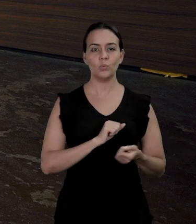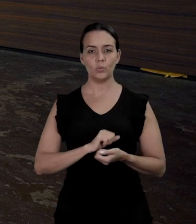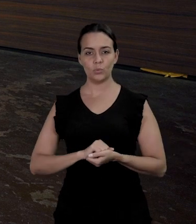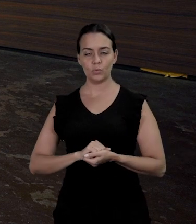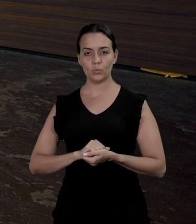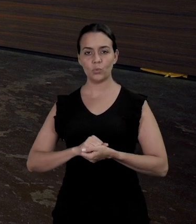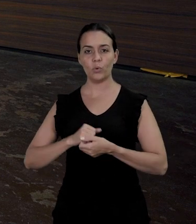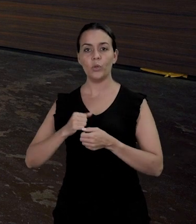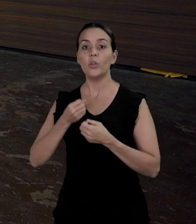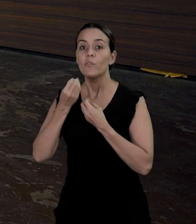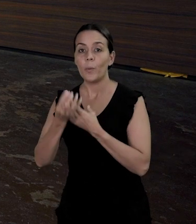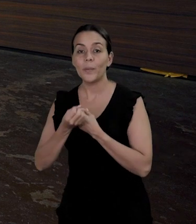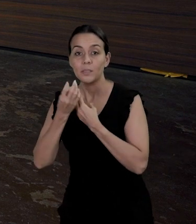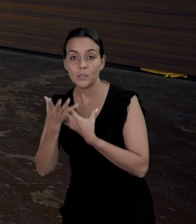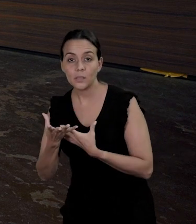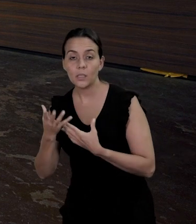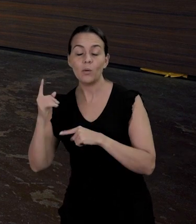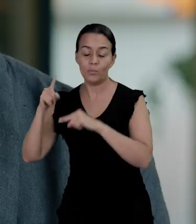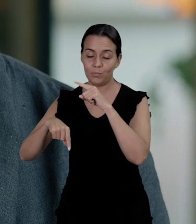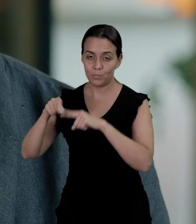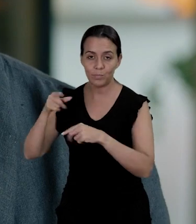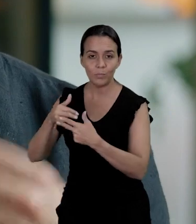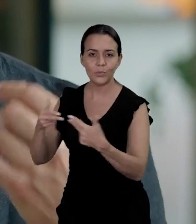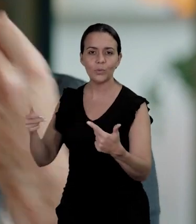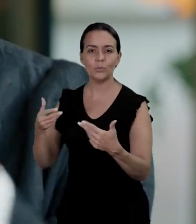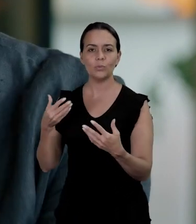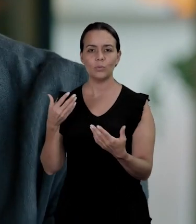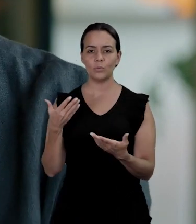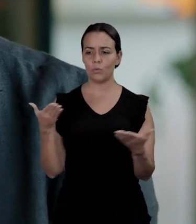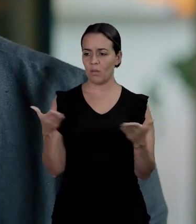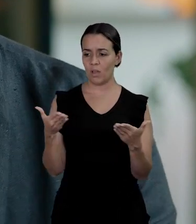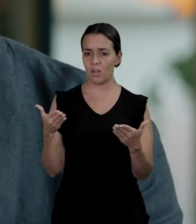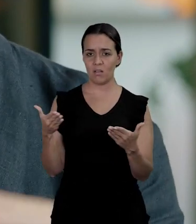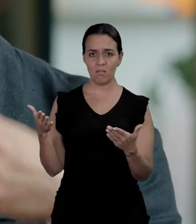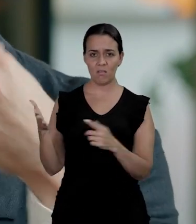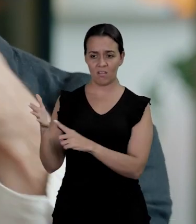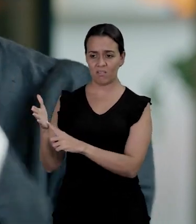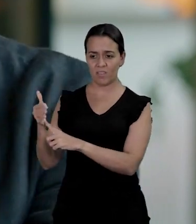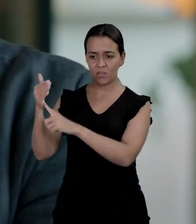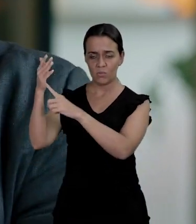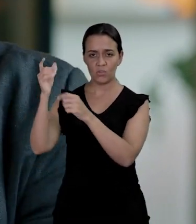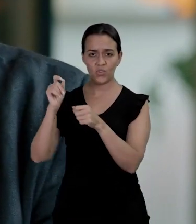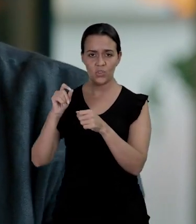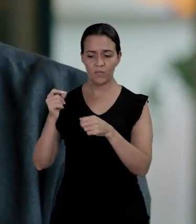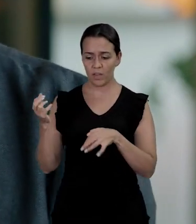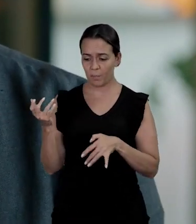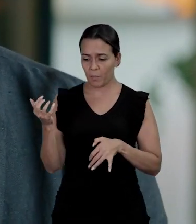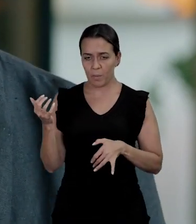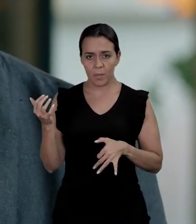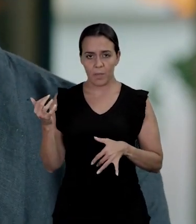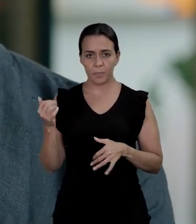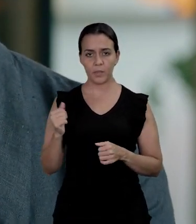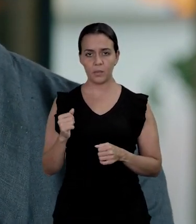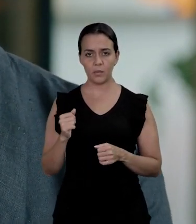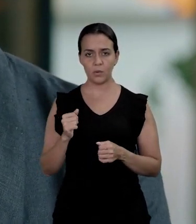porque já que a máquina vai começar a ser capaz de fazer o seu violão, de reproduzir a voz do Adoniran,